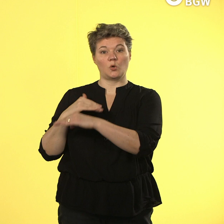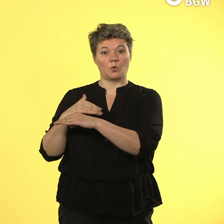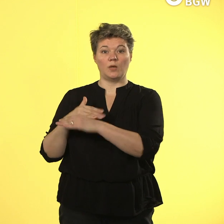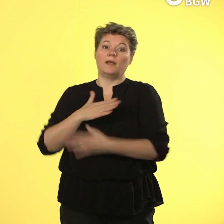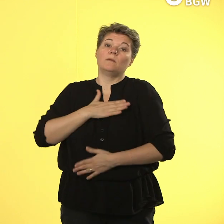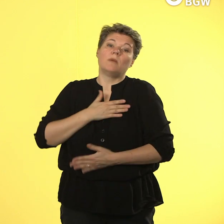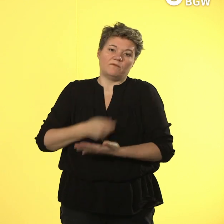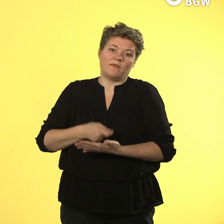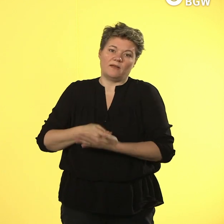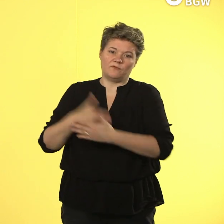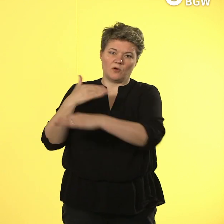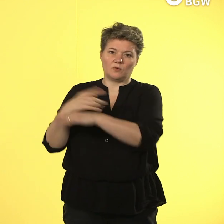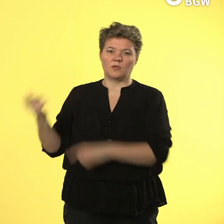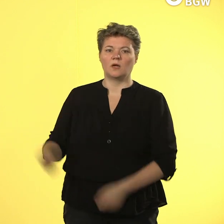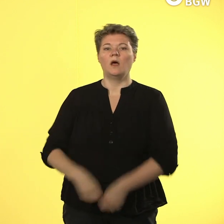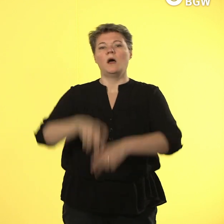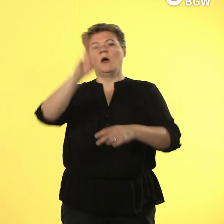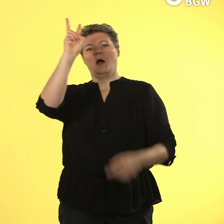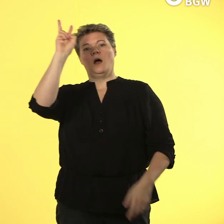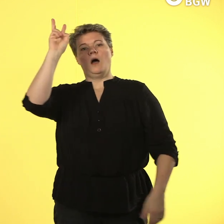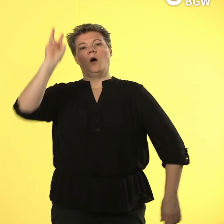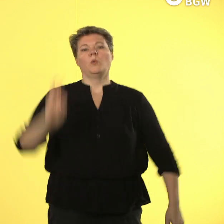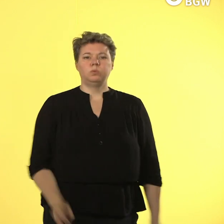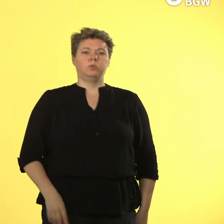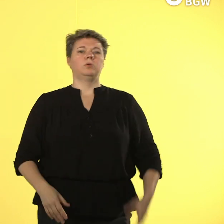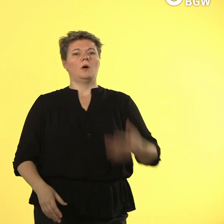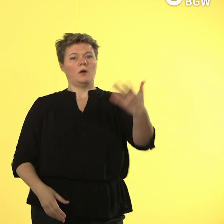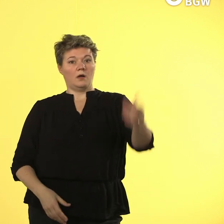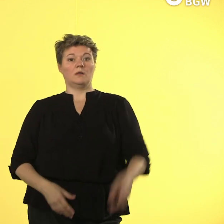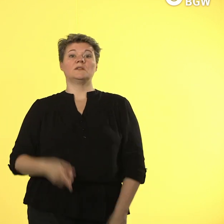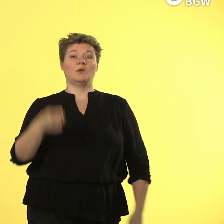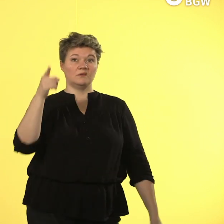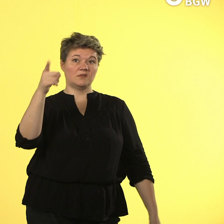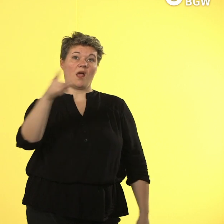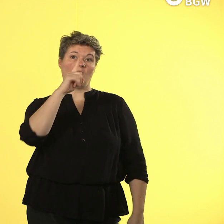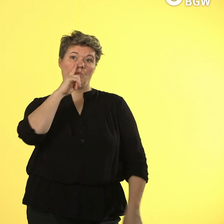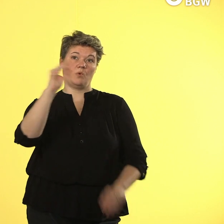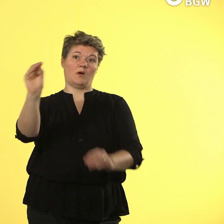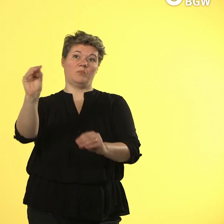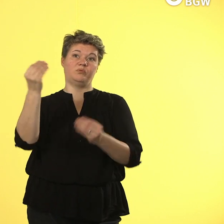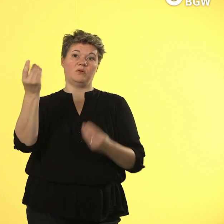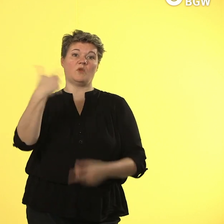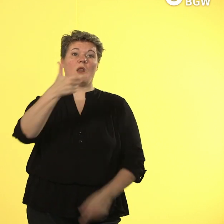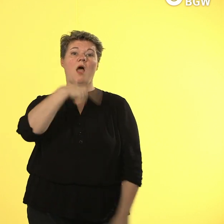"Damit, Volker, sollen wir doch ruhiggestellt werden." Können Sie sich vorstellen, was dieser Kollege mitnimmt